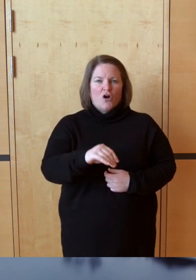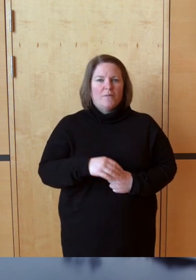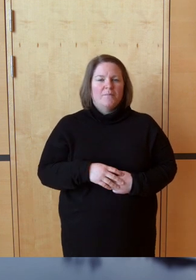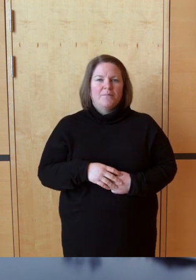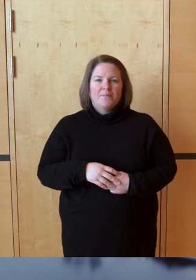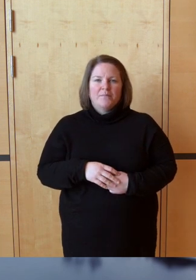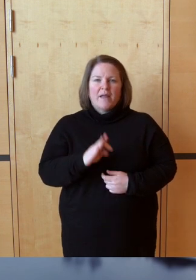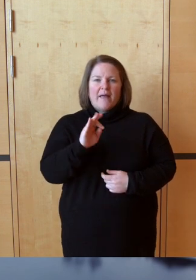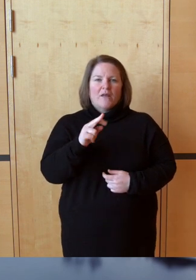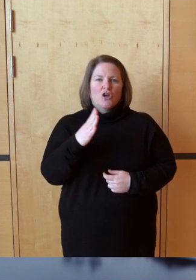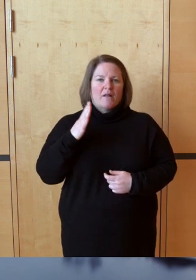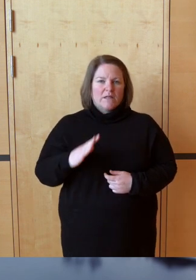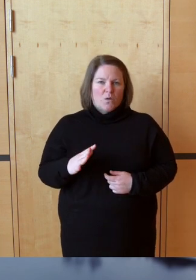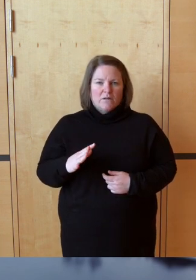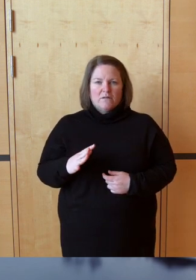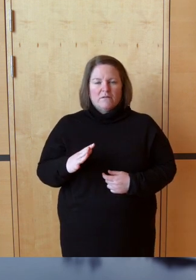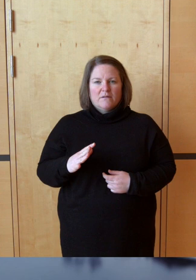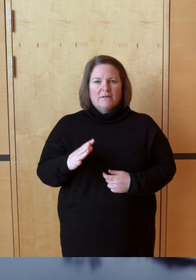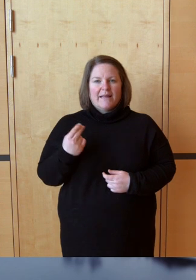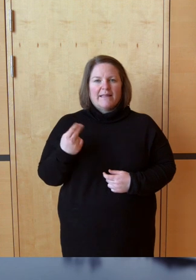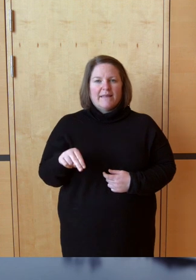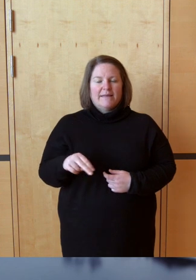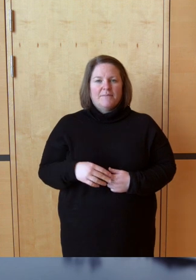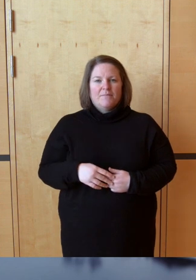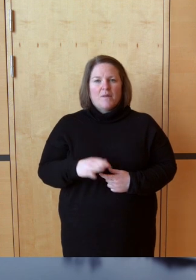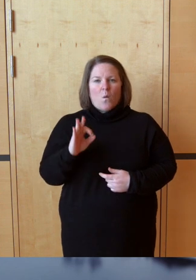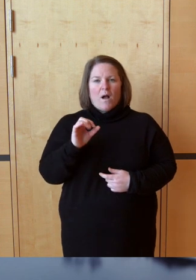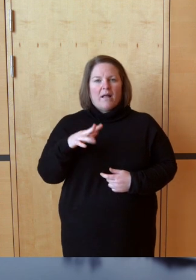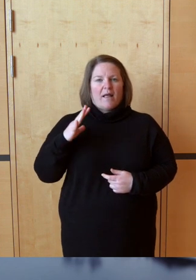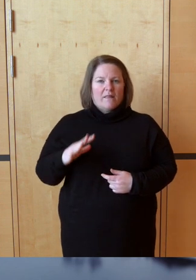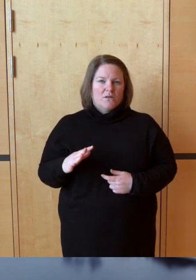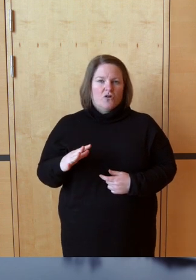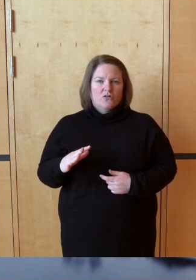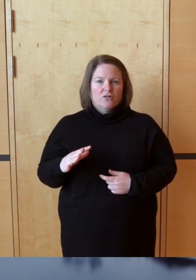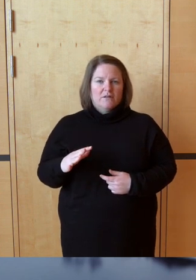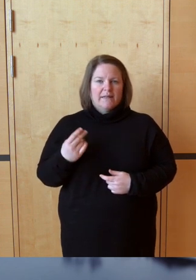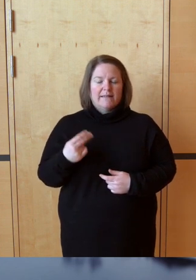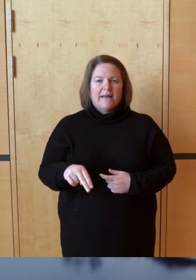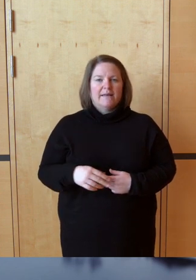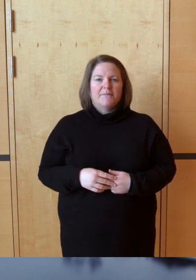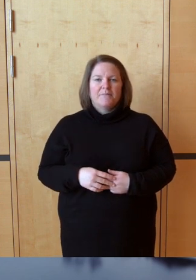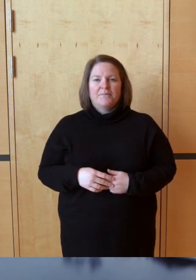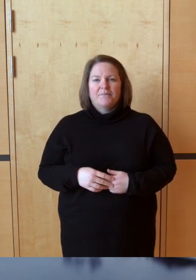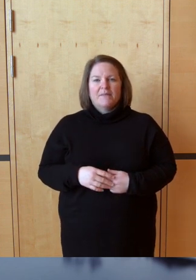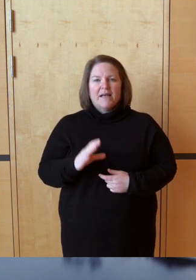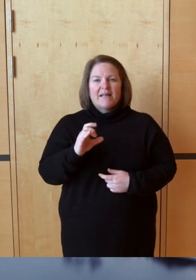Henry Andersson Nej Håkan Andersson Nej Stefan andhe